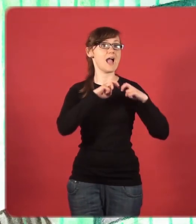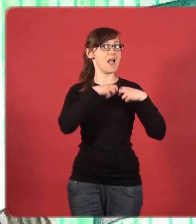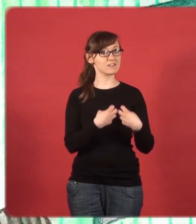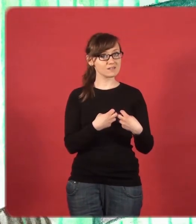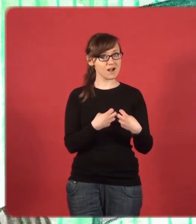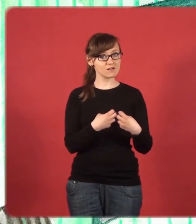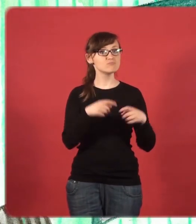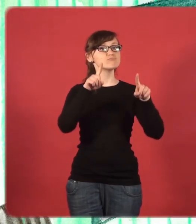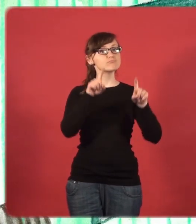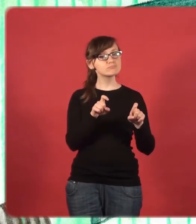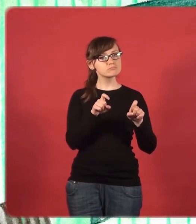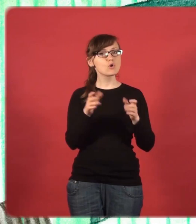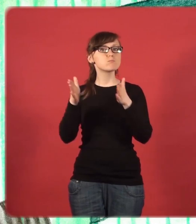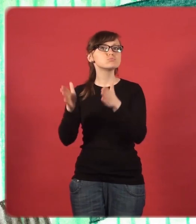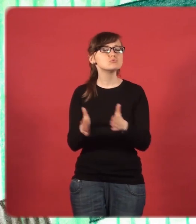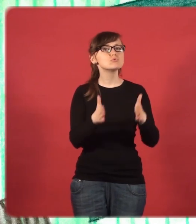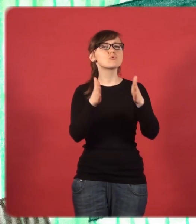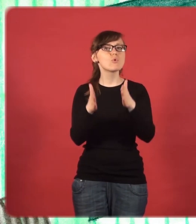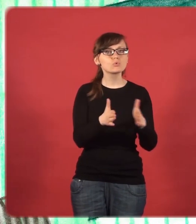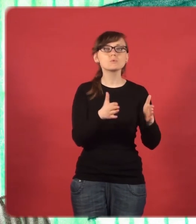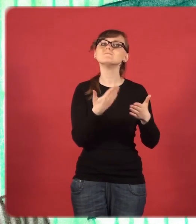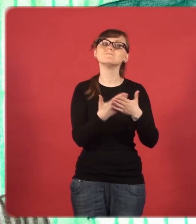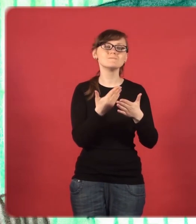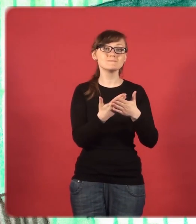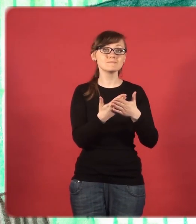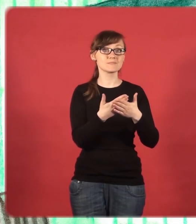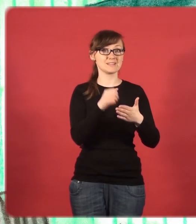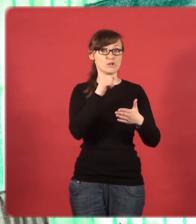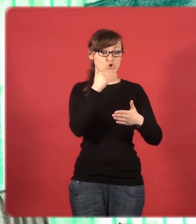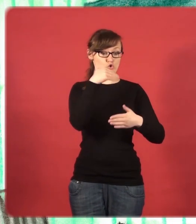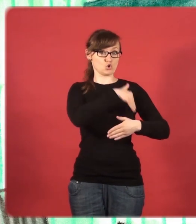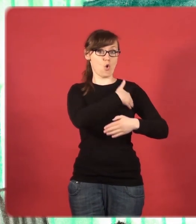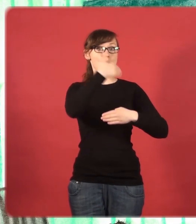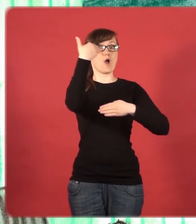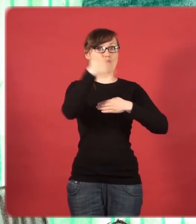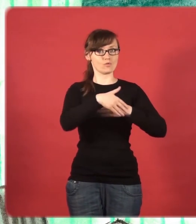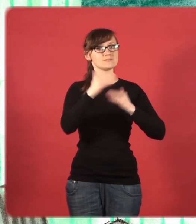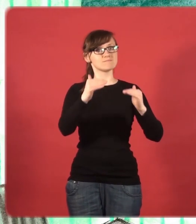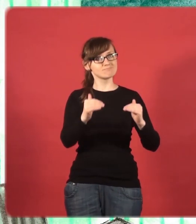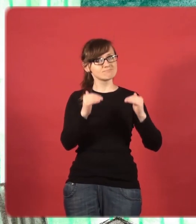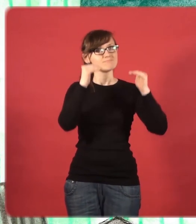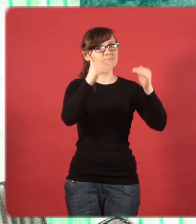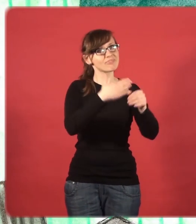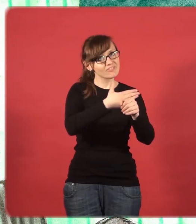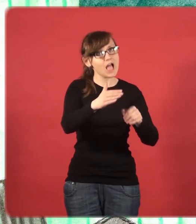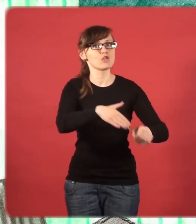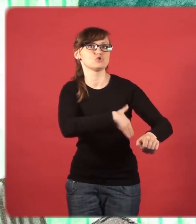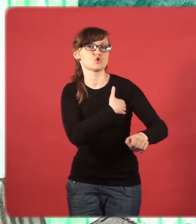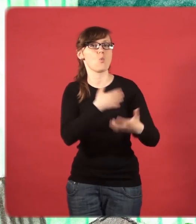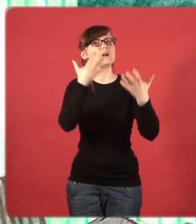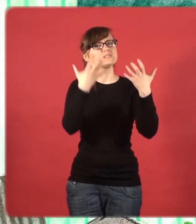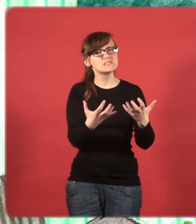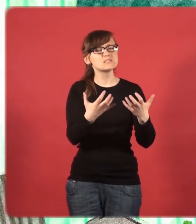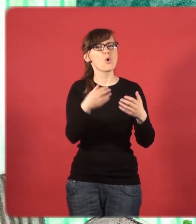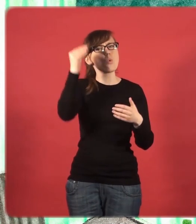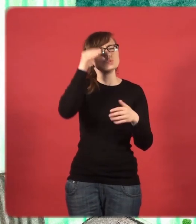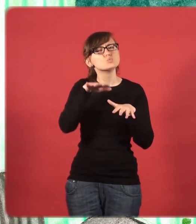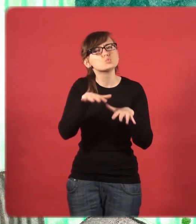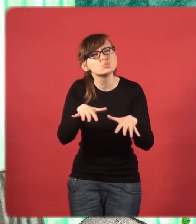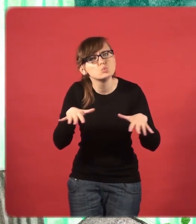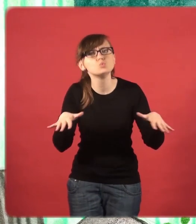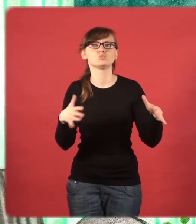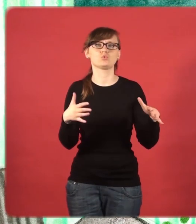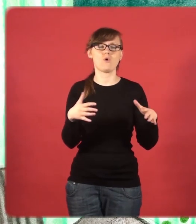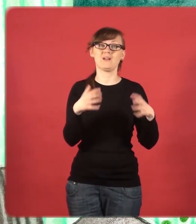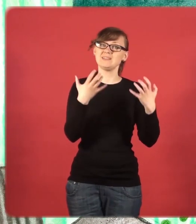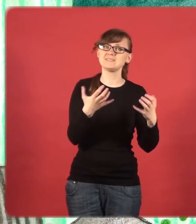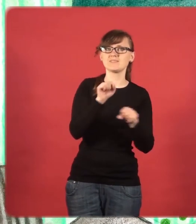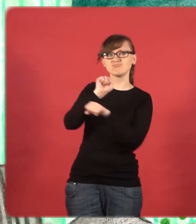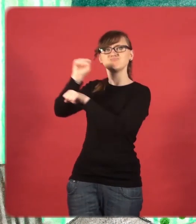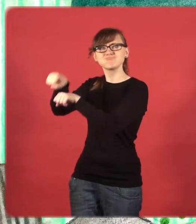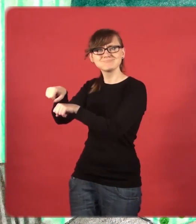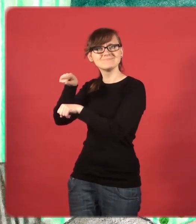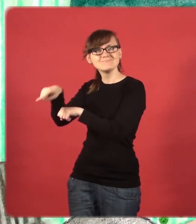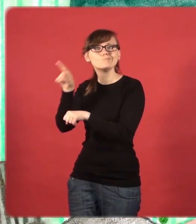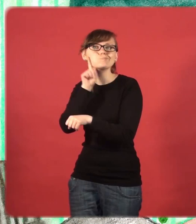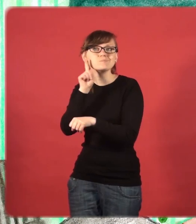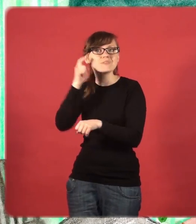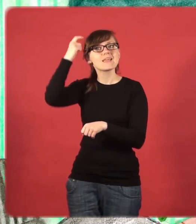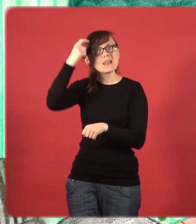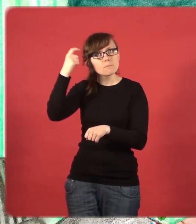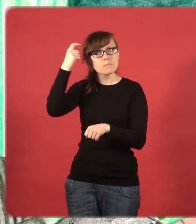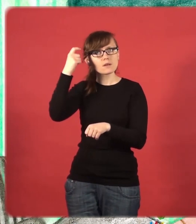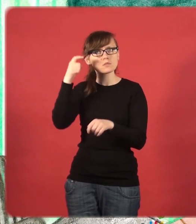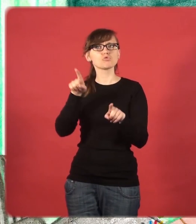Ania zaczeła przygotować do nauki, chciała dużo się uczyć aby rywalizować się Gilbertem i pokonać go.